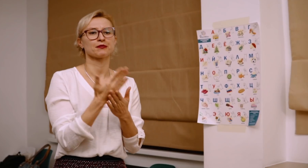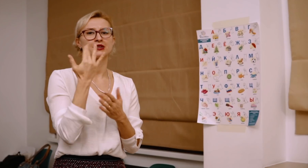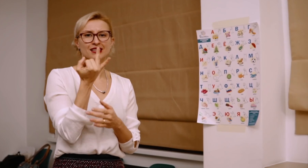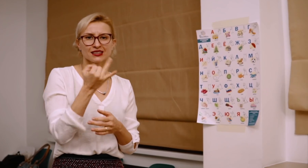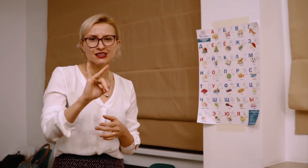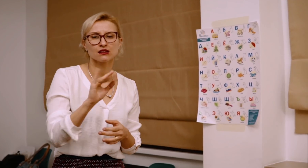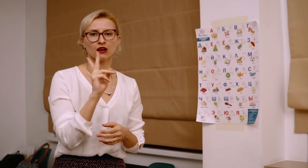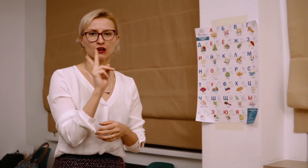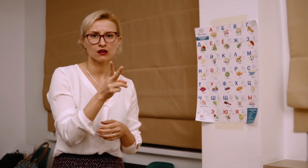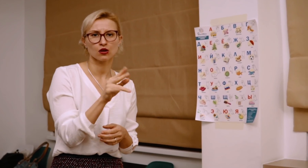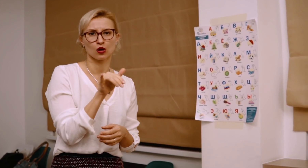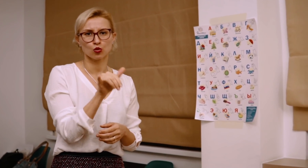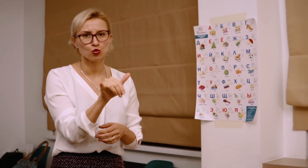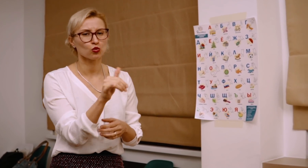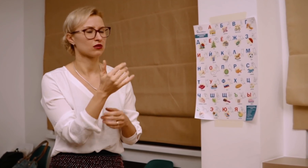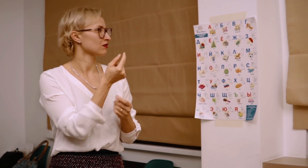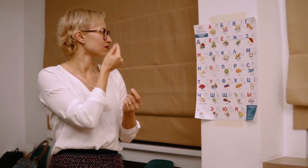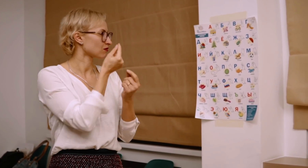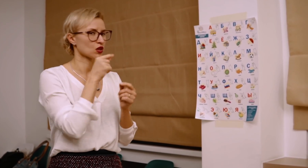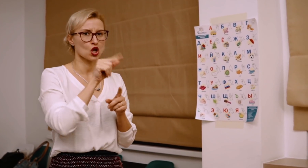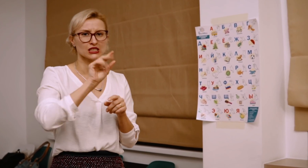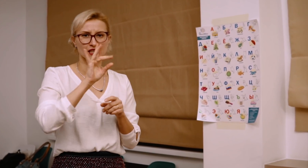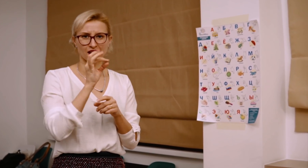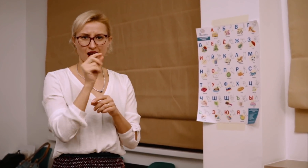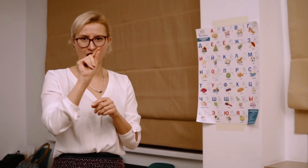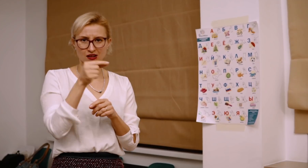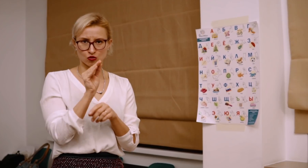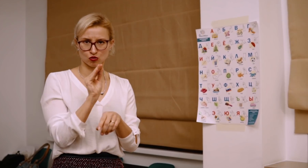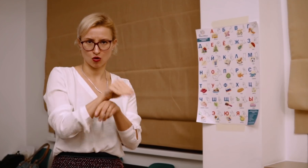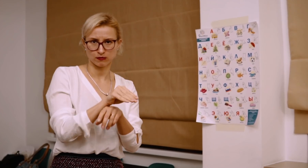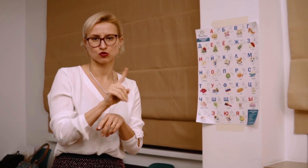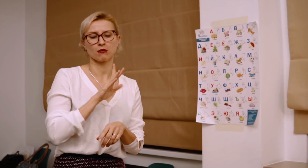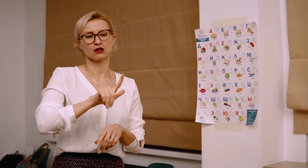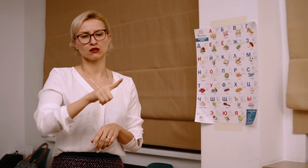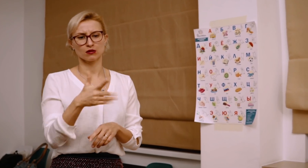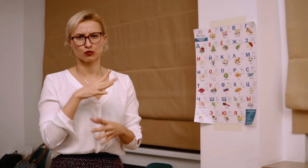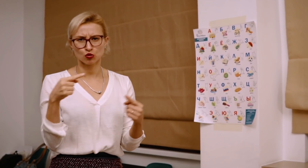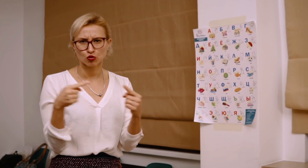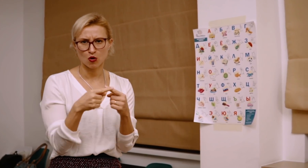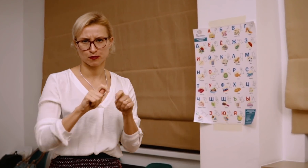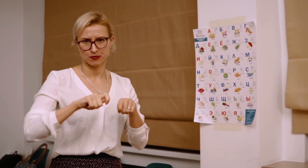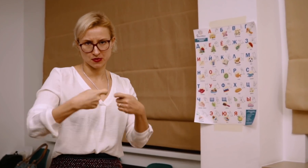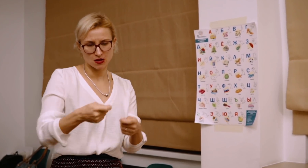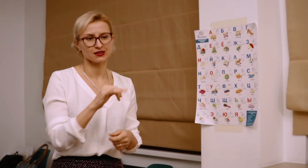Й, К, У. Добавили в нужных местах стрелки, чтобы показ Ь или Ъ был точным.